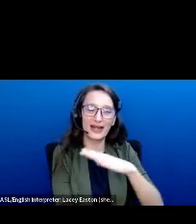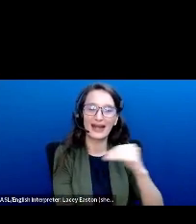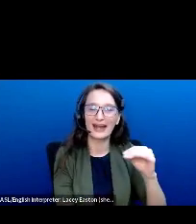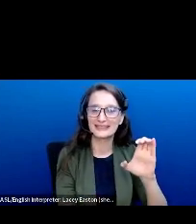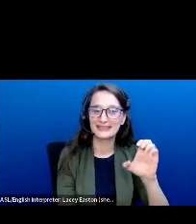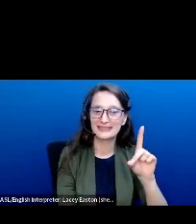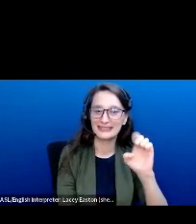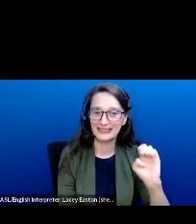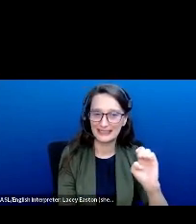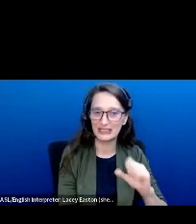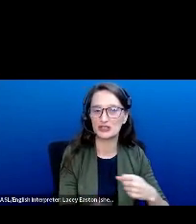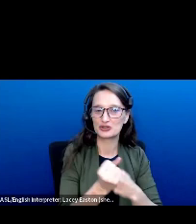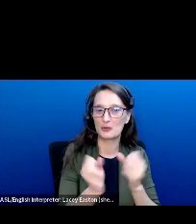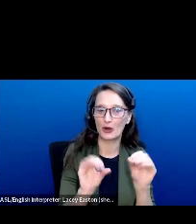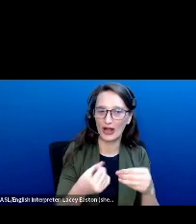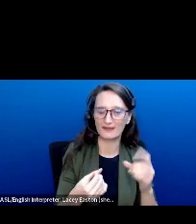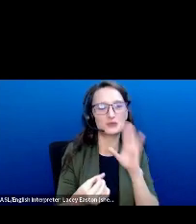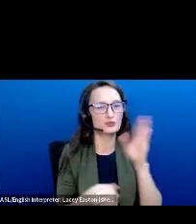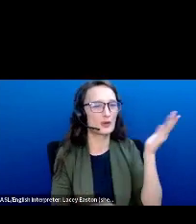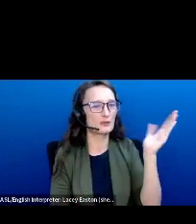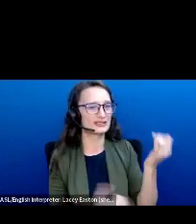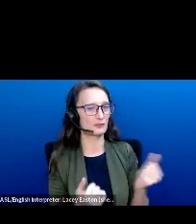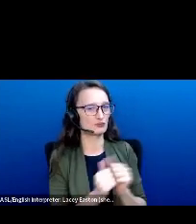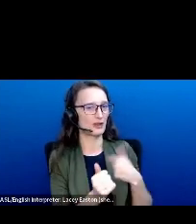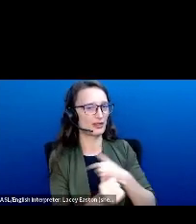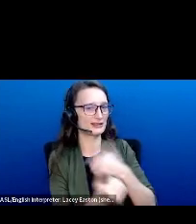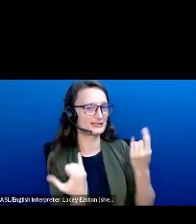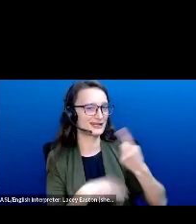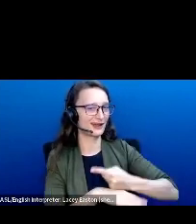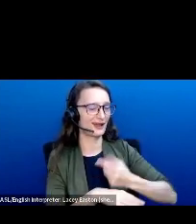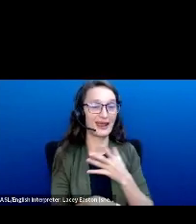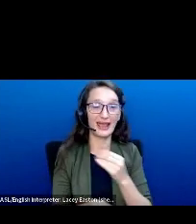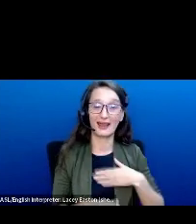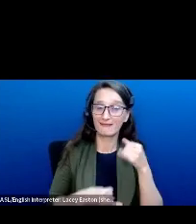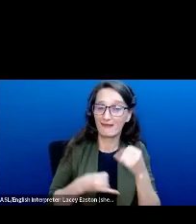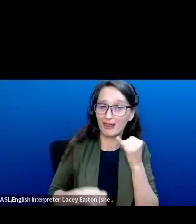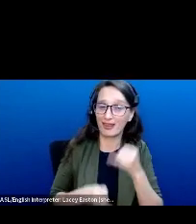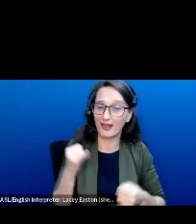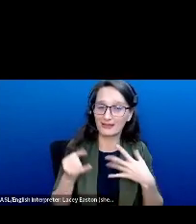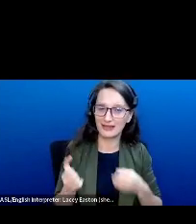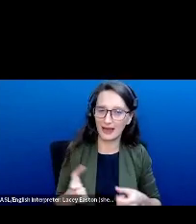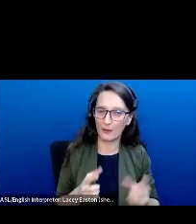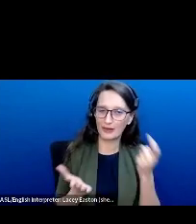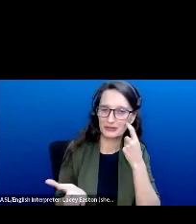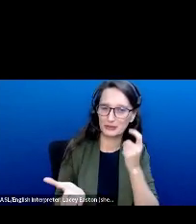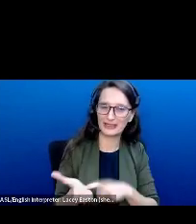se presentan con nosotros hoy. Por último, quiero tomarme un momento para reconocer al